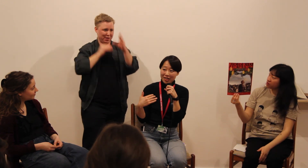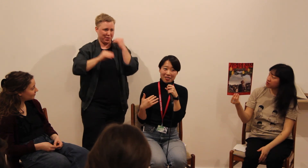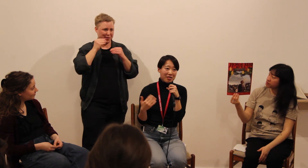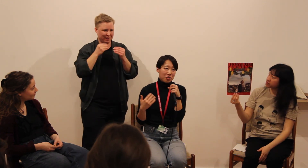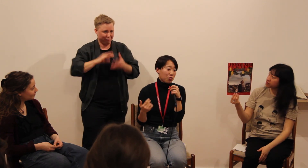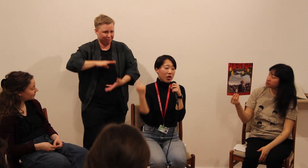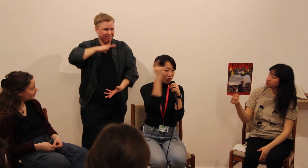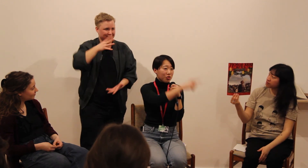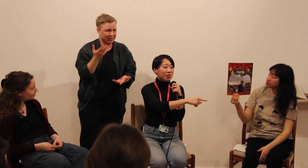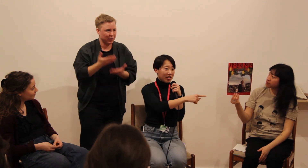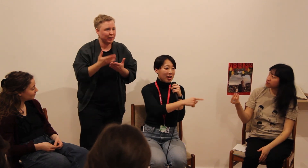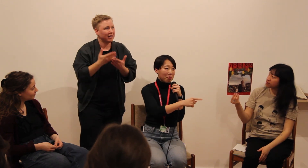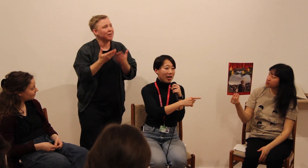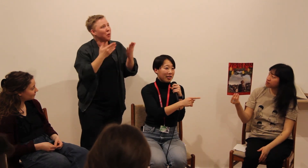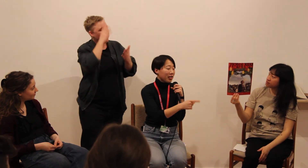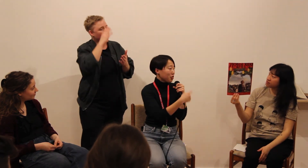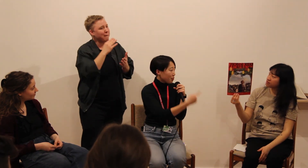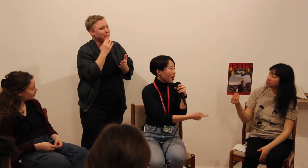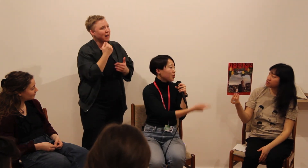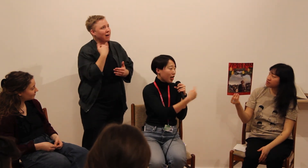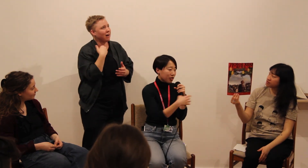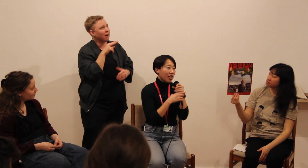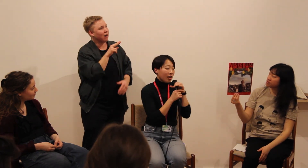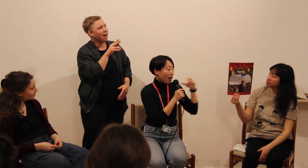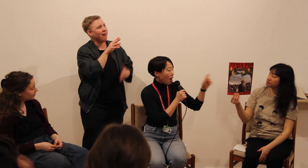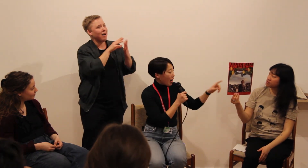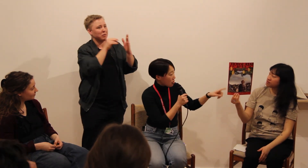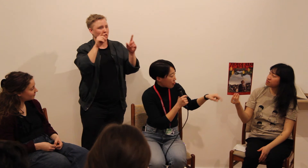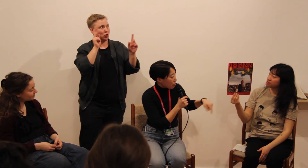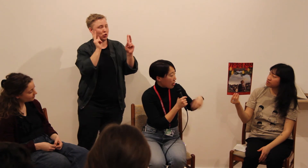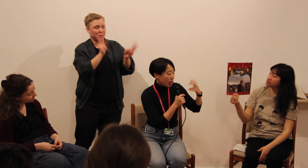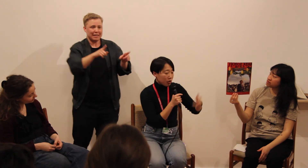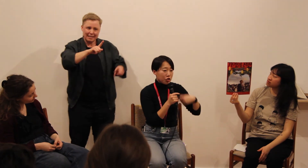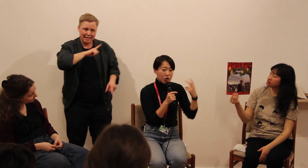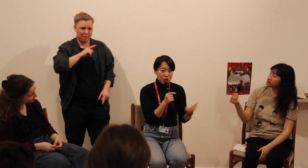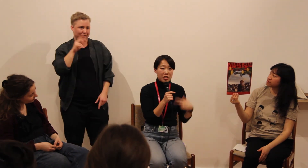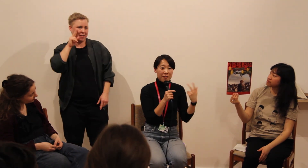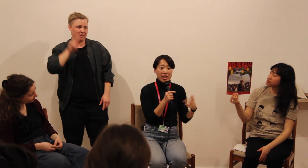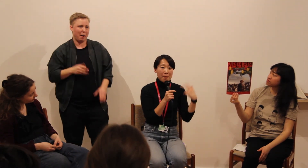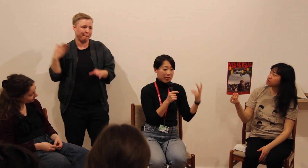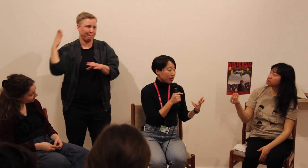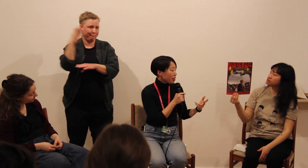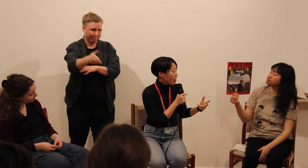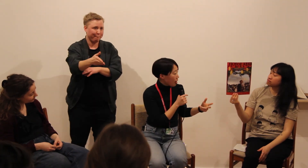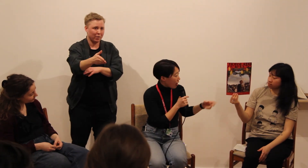Also bin ich selber nach Vietnam geflogen und fand raus das es dieses Massaker gab.